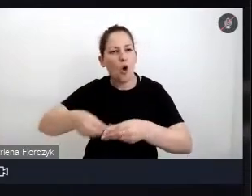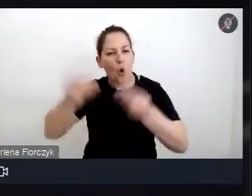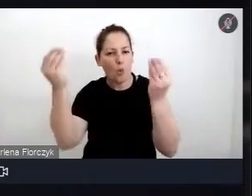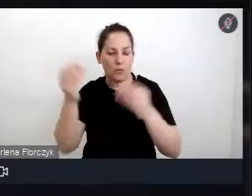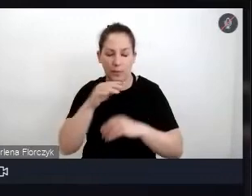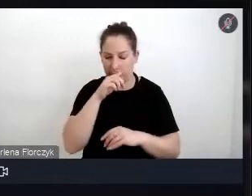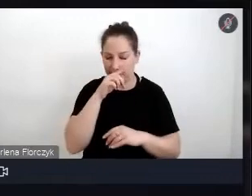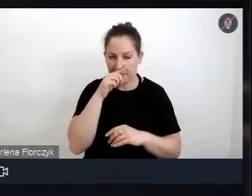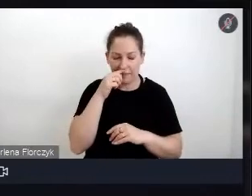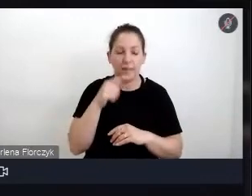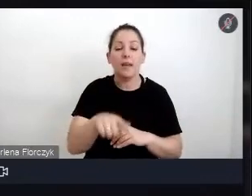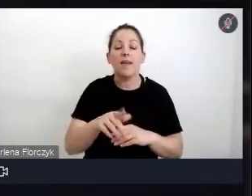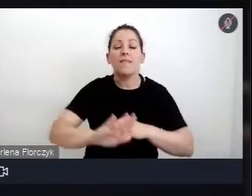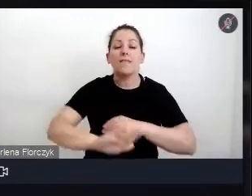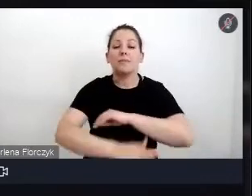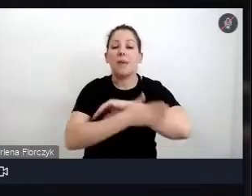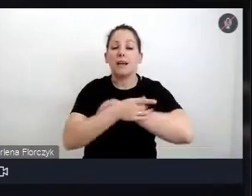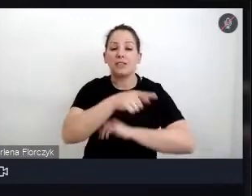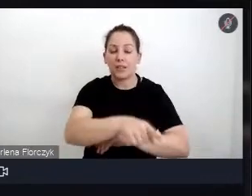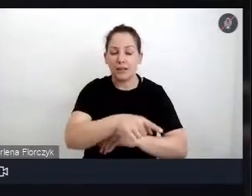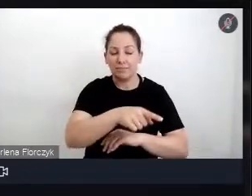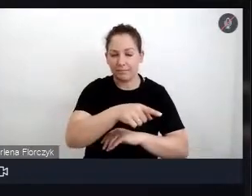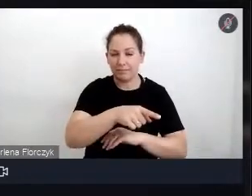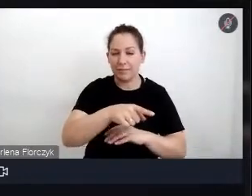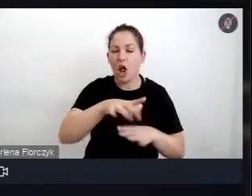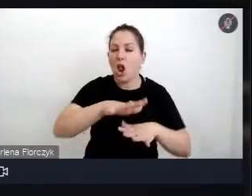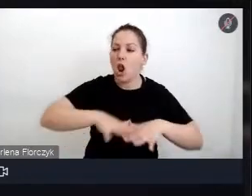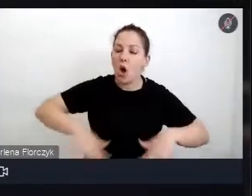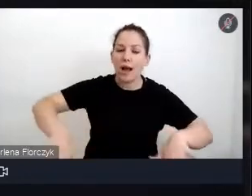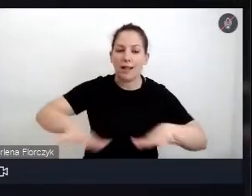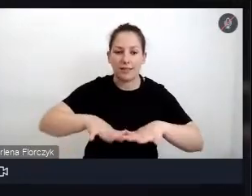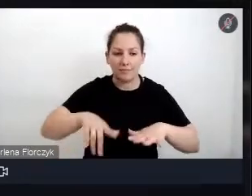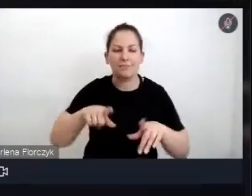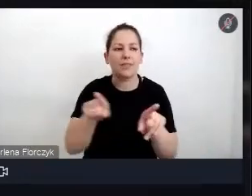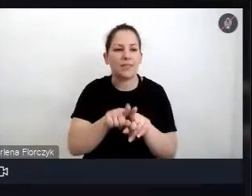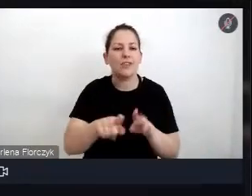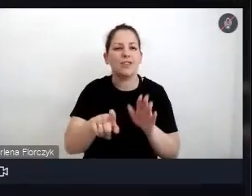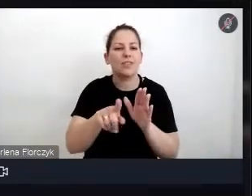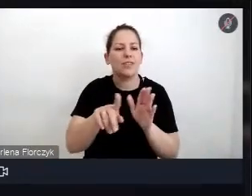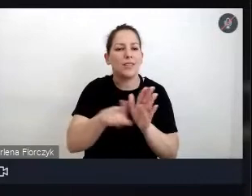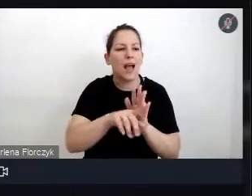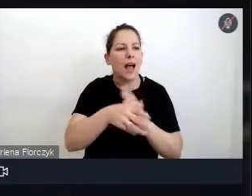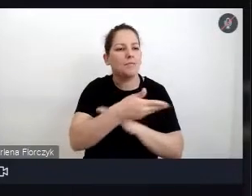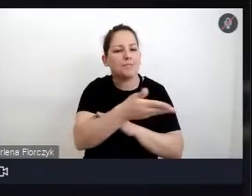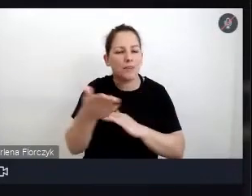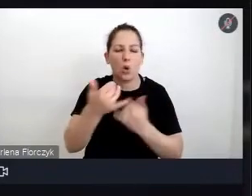Wsparcie w realizację SDGs na poziomie lokalnym służą także różne programy i projekty